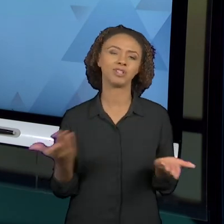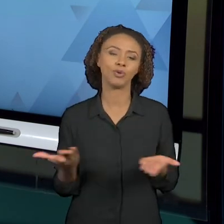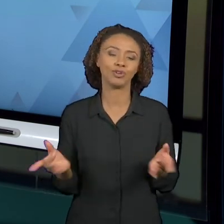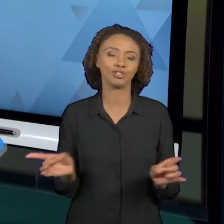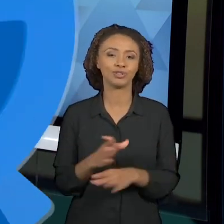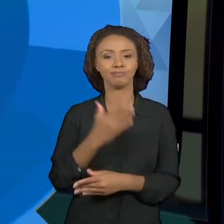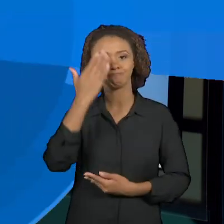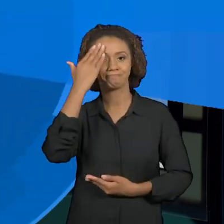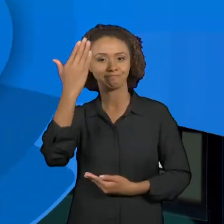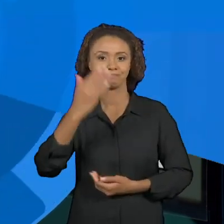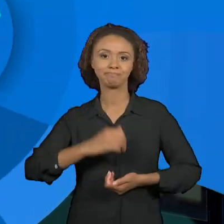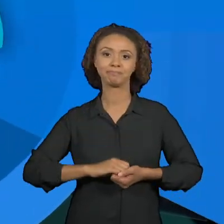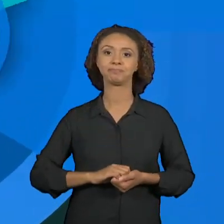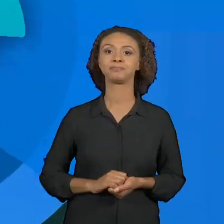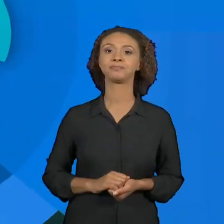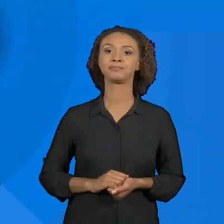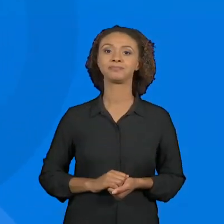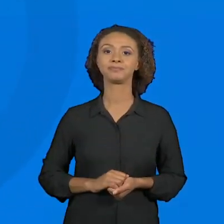OBRIGADO!